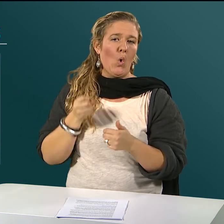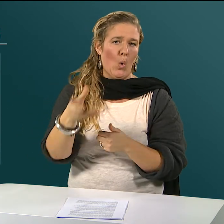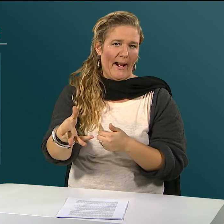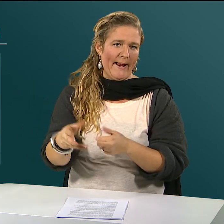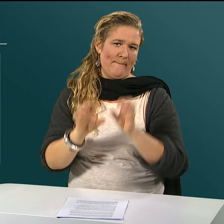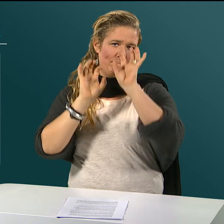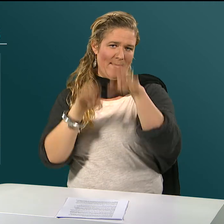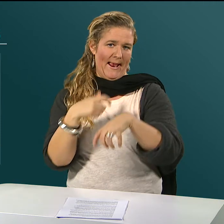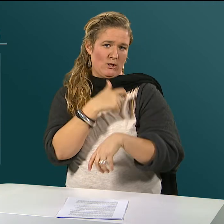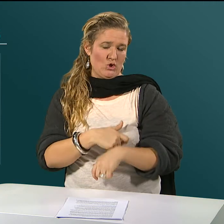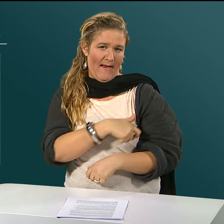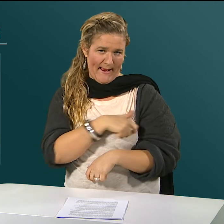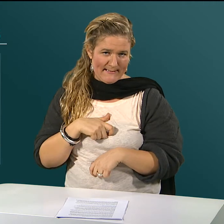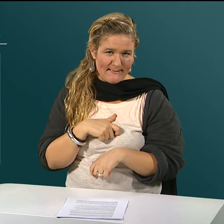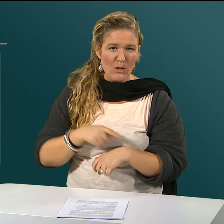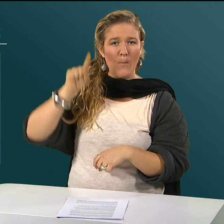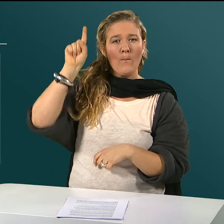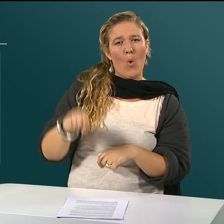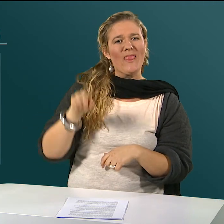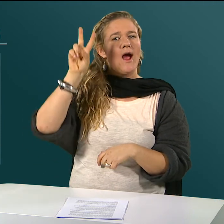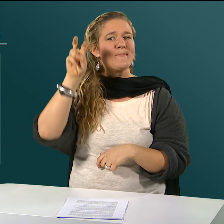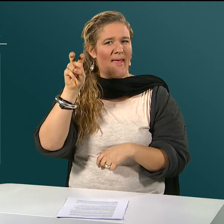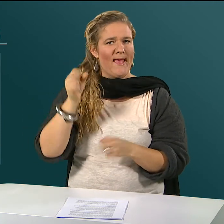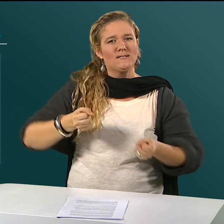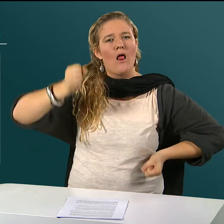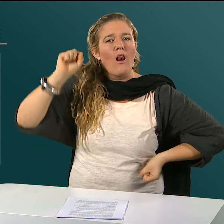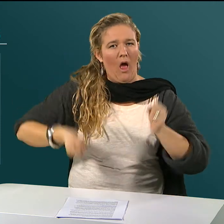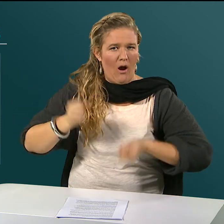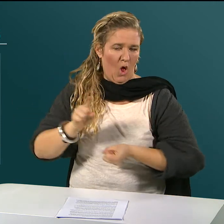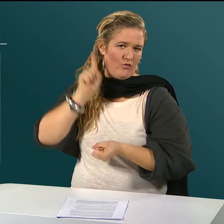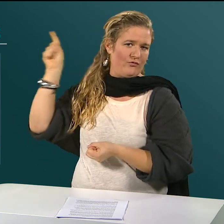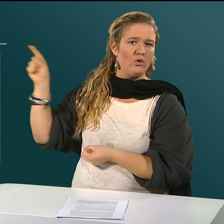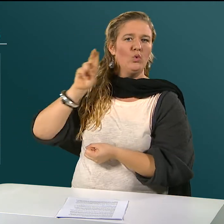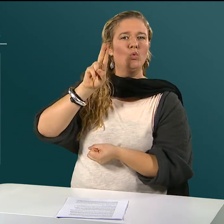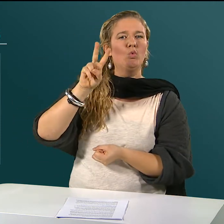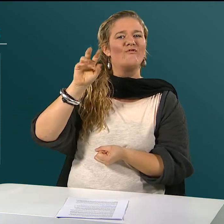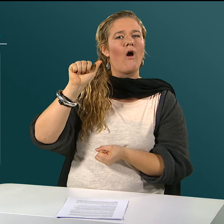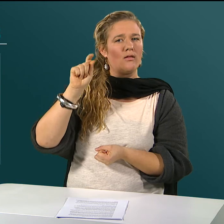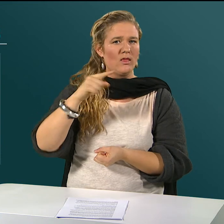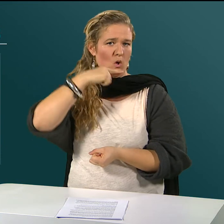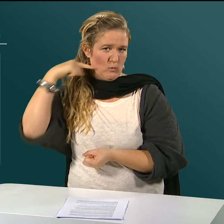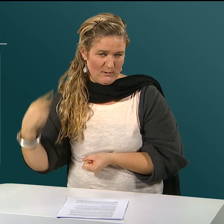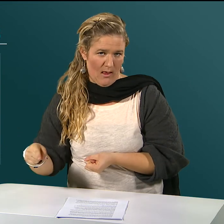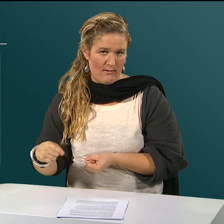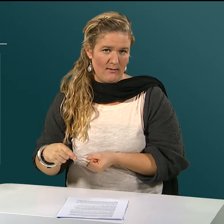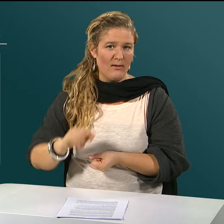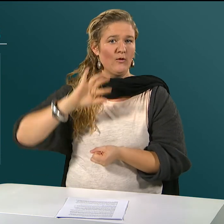Curling: in Bern, Schweiz. Im Monat März Langlauf in Uvat, Russland und